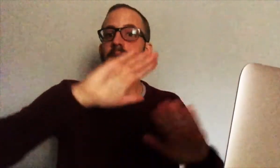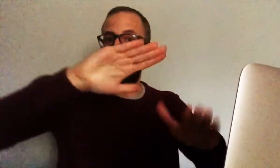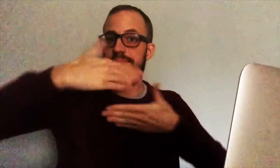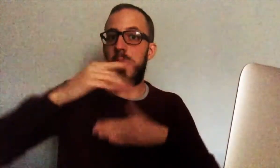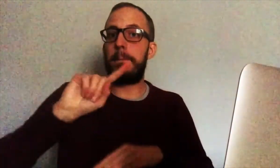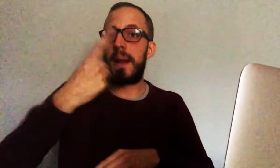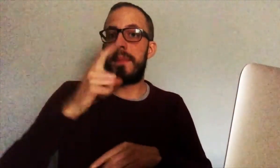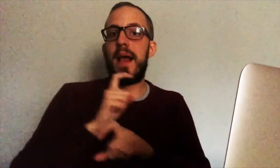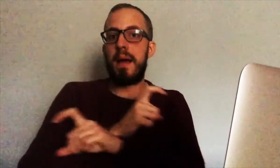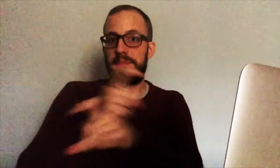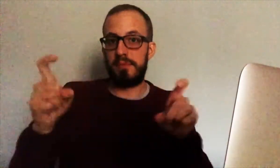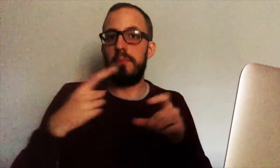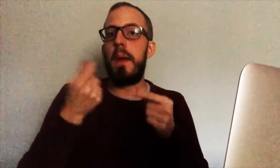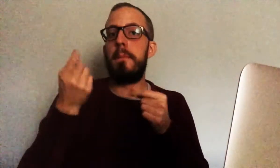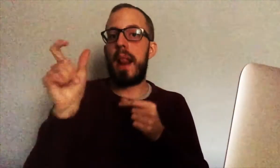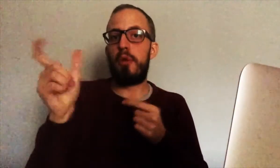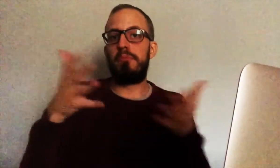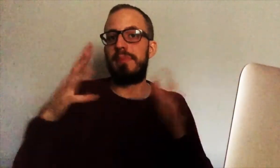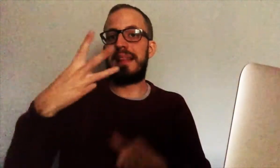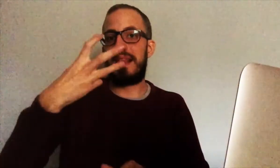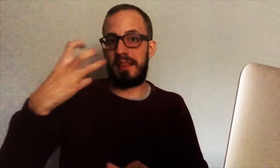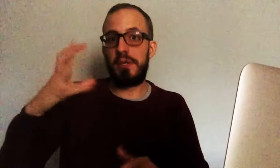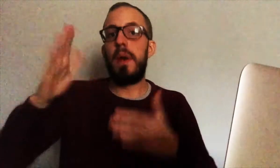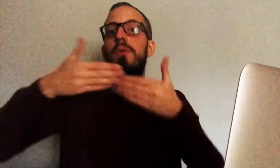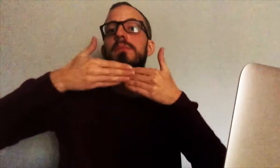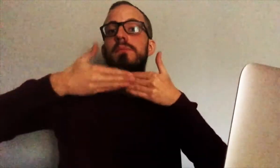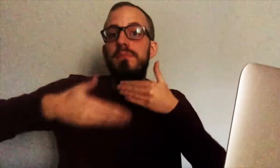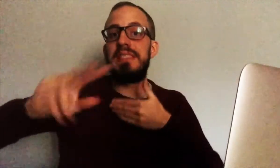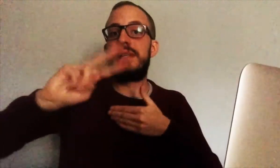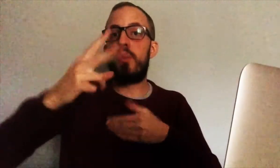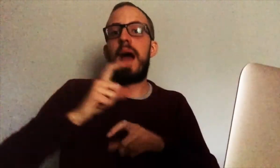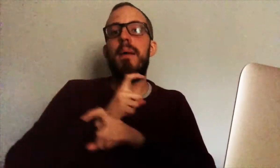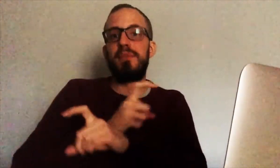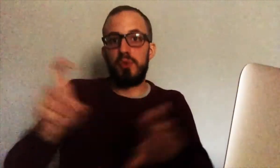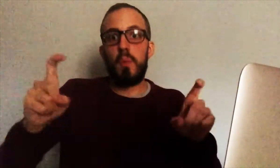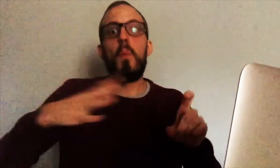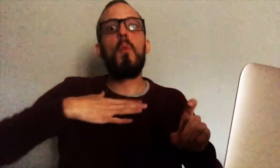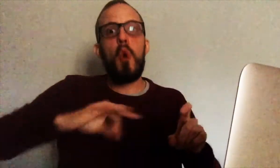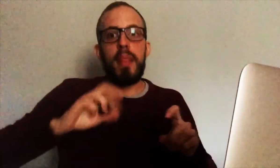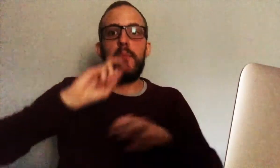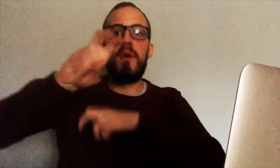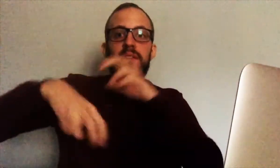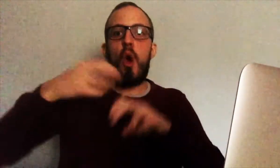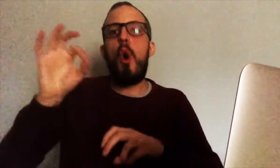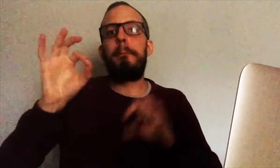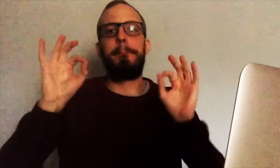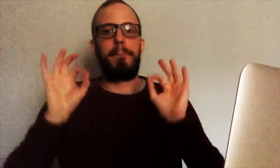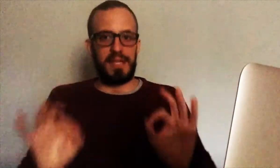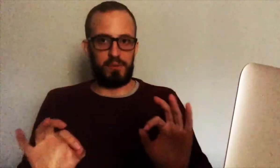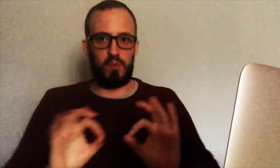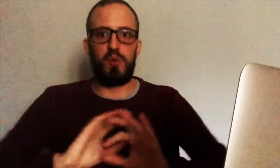En el 1er anuncio el precio es de 300€, en el 2ª anuncio el precio puede cambiar o mantenerse.